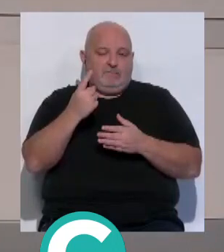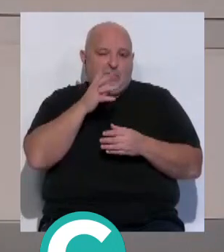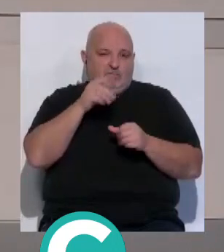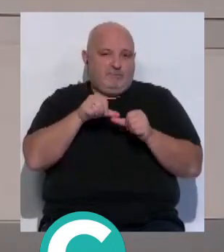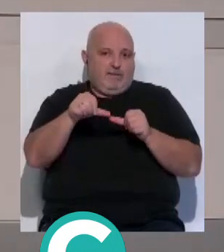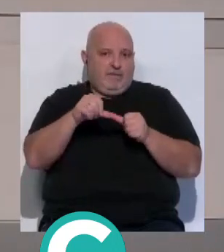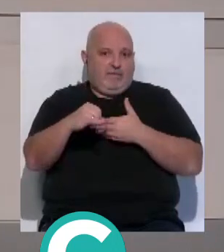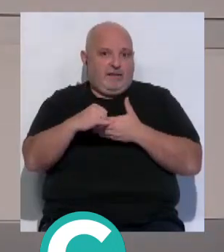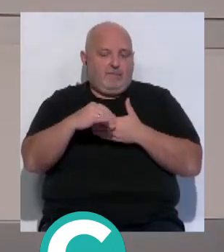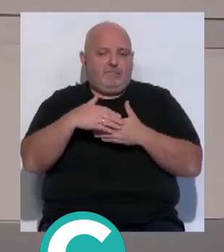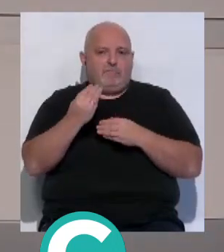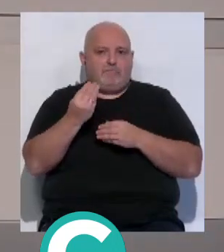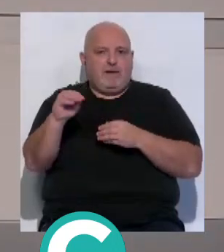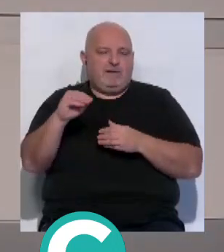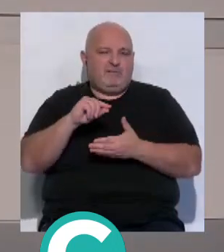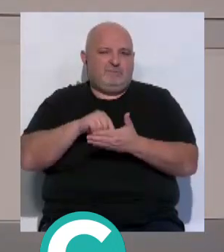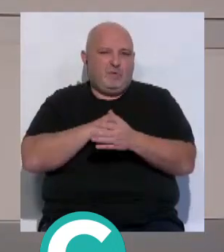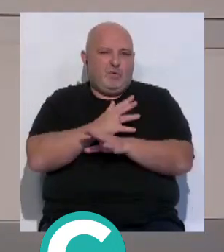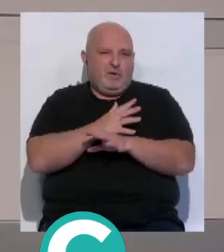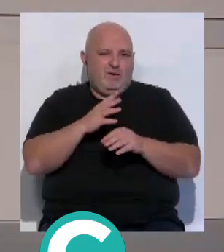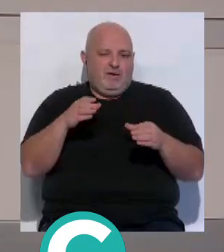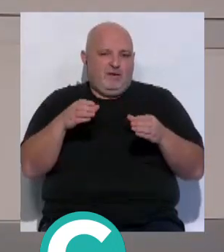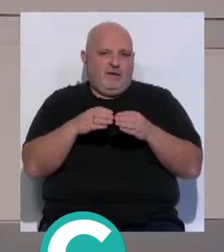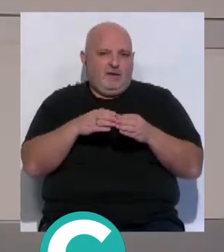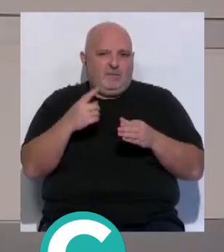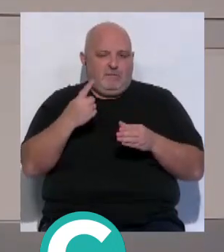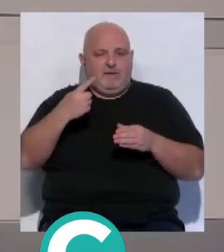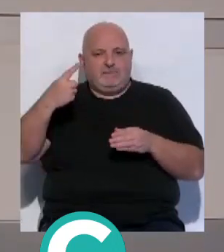posibilidad de reforzar las plantillas de los equipos de la primera y segunda división del